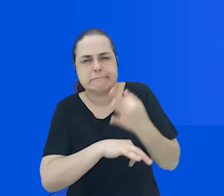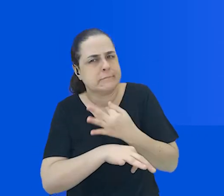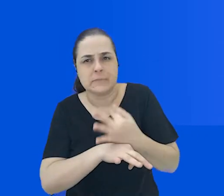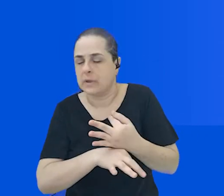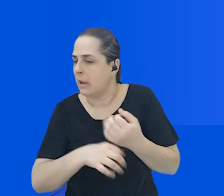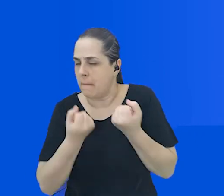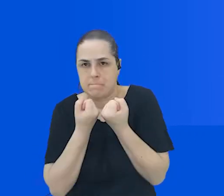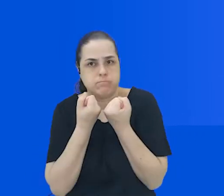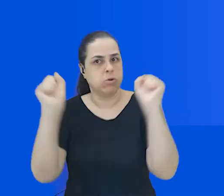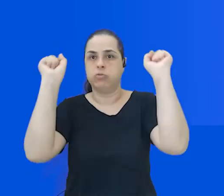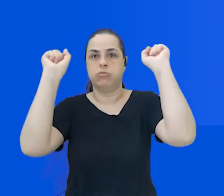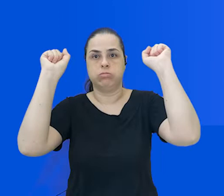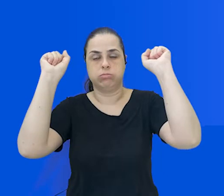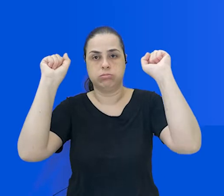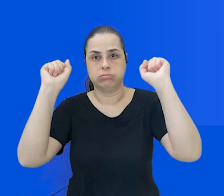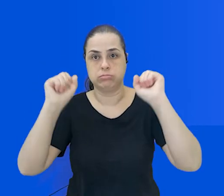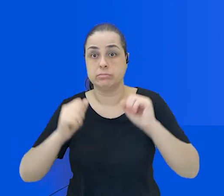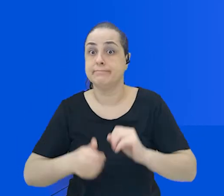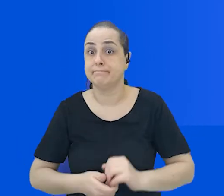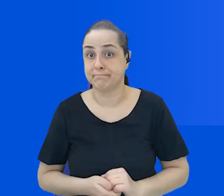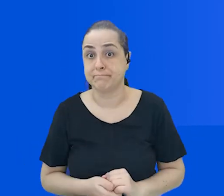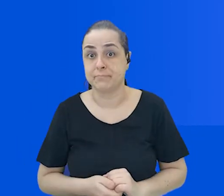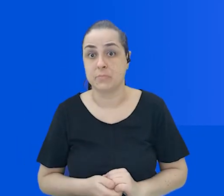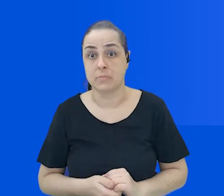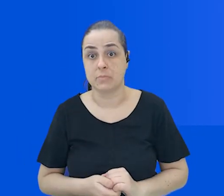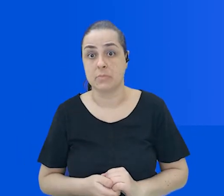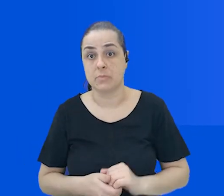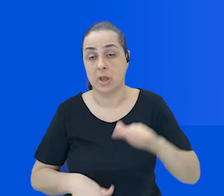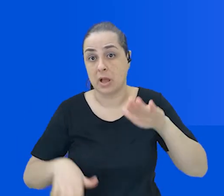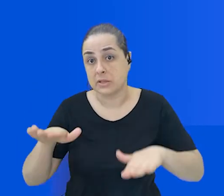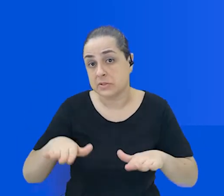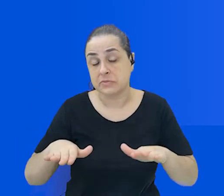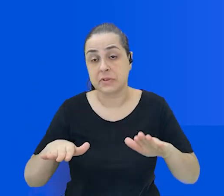E aí tem muitas formas de explodir desde uma, pode ser uma crise de pânico,